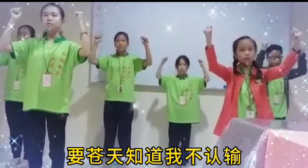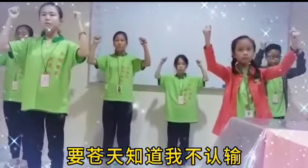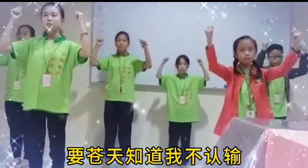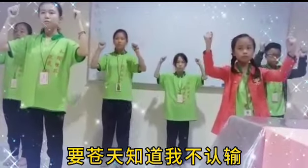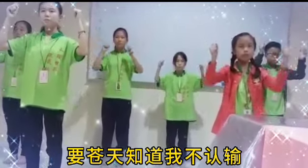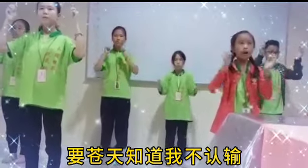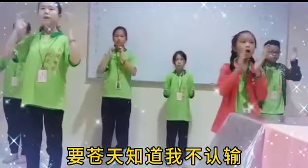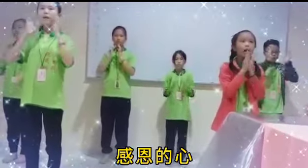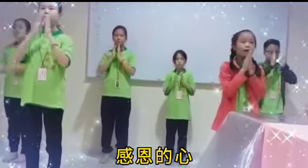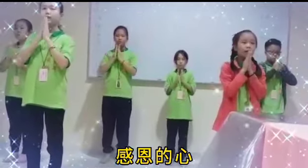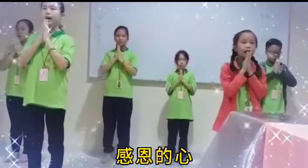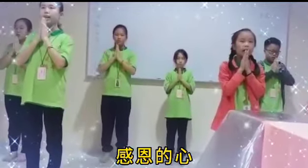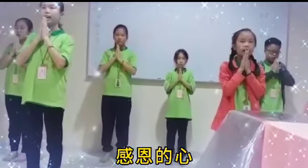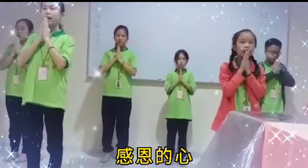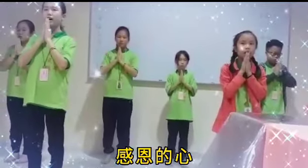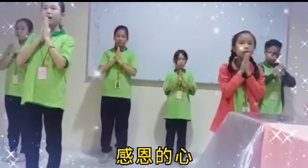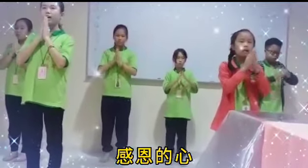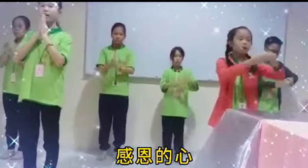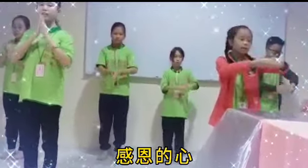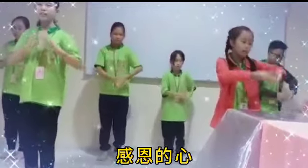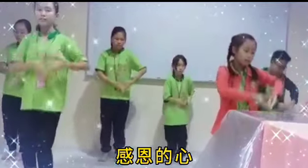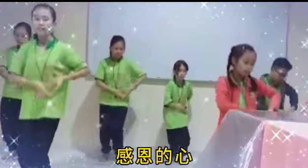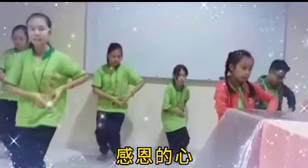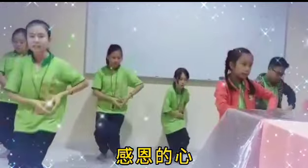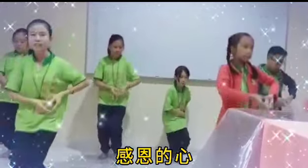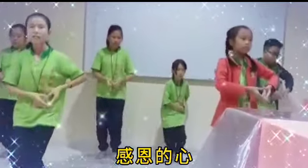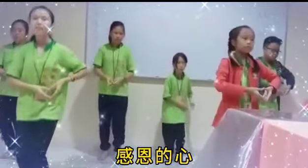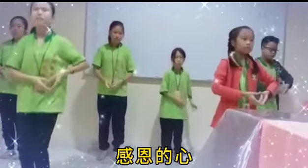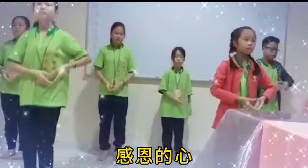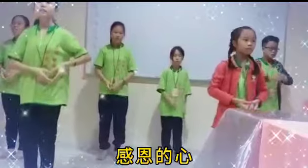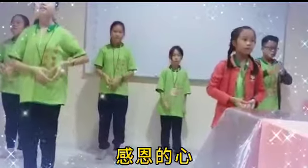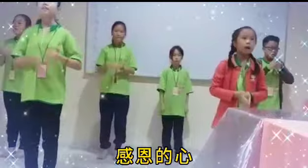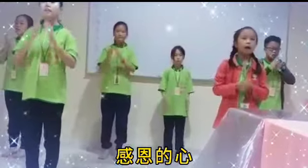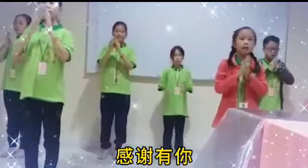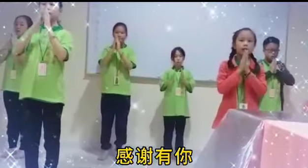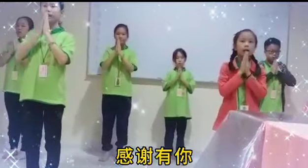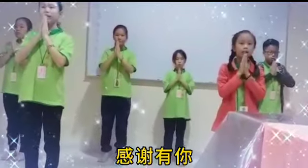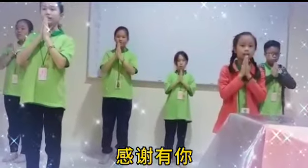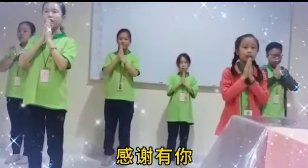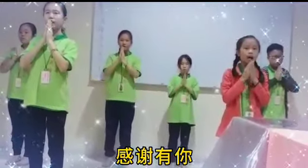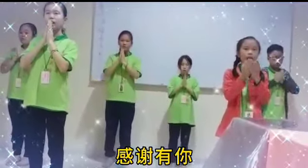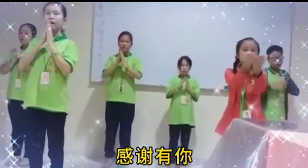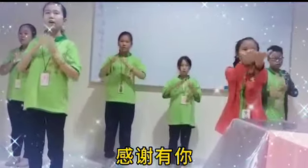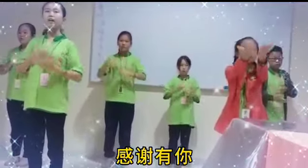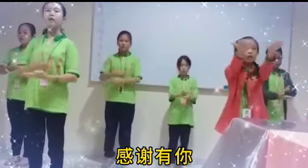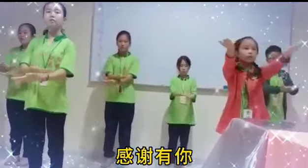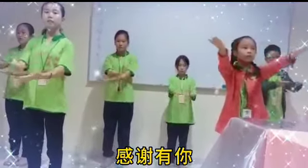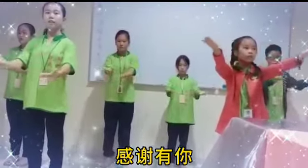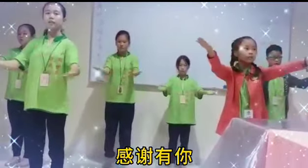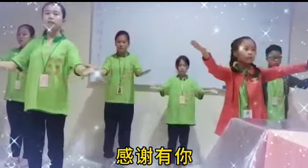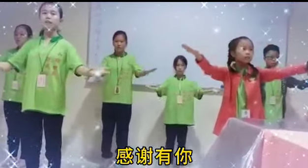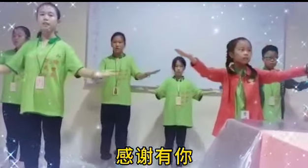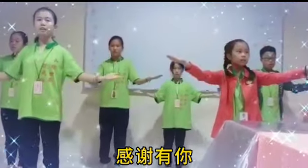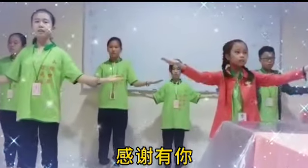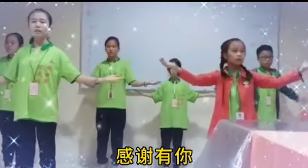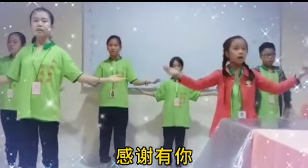感恩的心 感谢有你